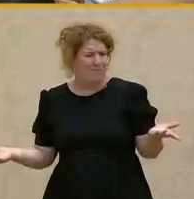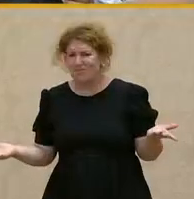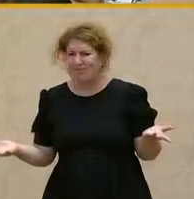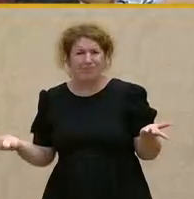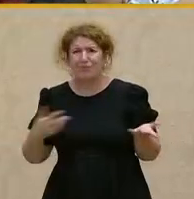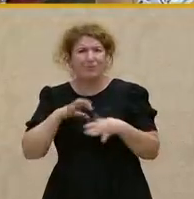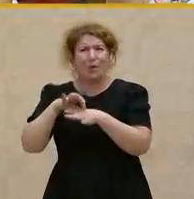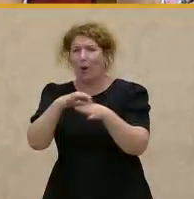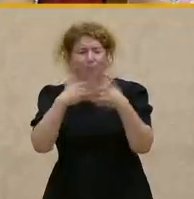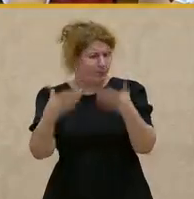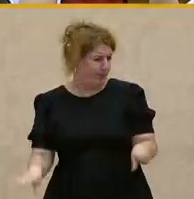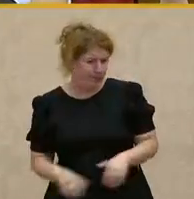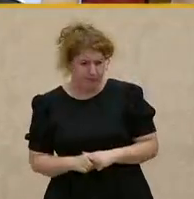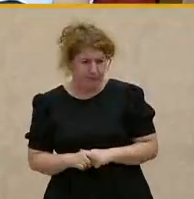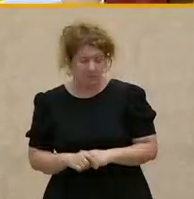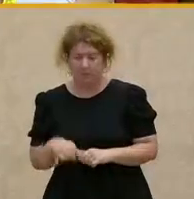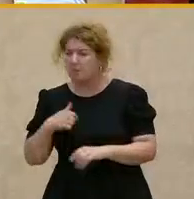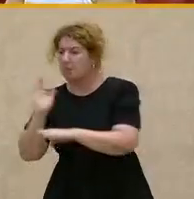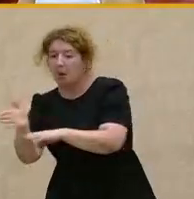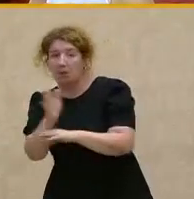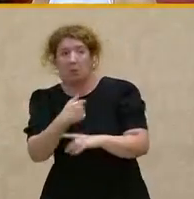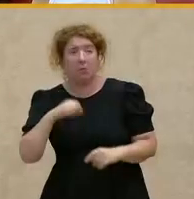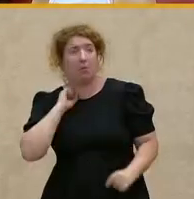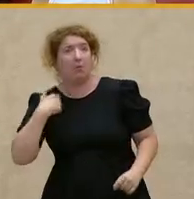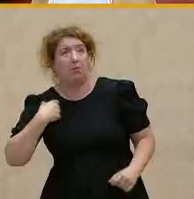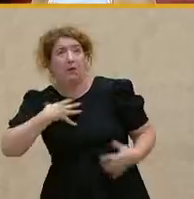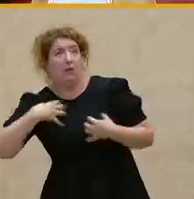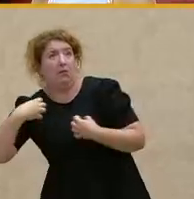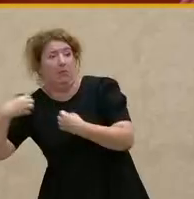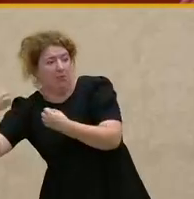Me llevan de un sitio a otro prácticamente arrastrado colocando las manos sobre mis